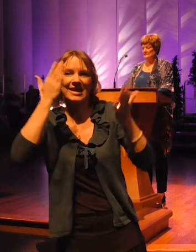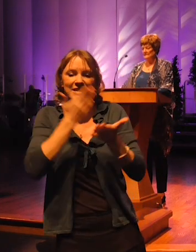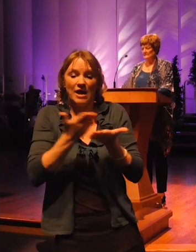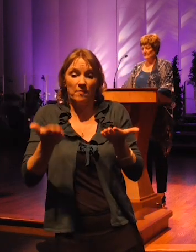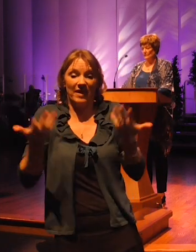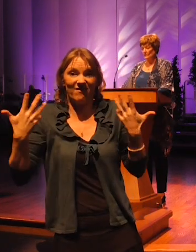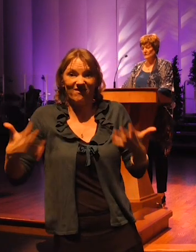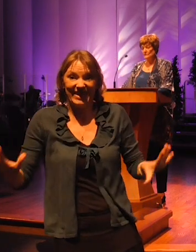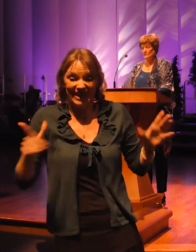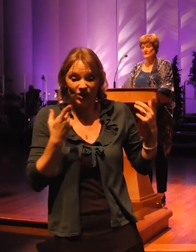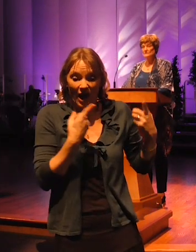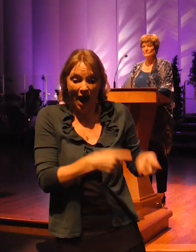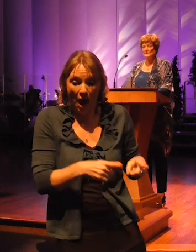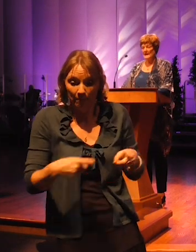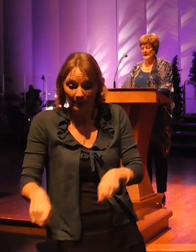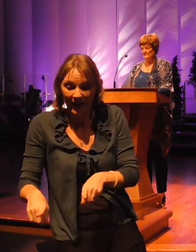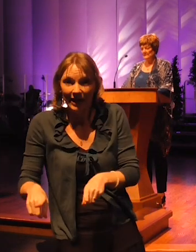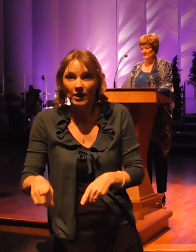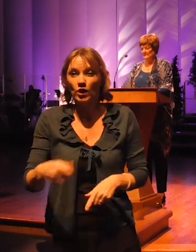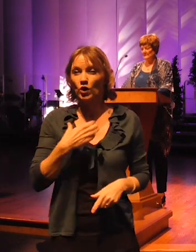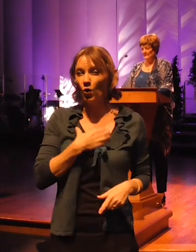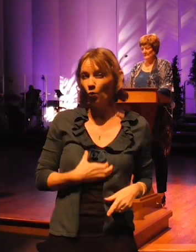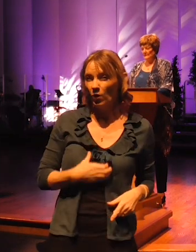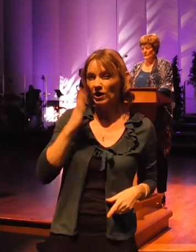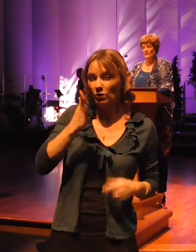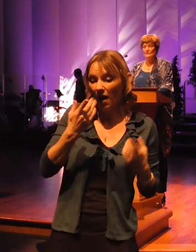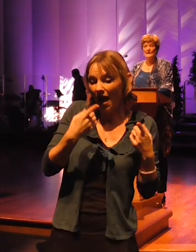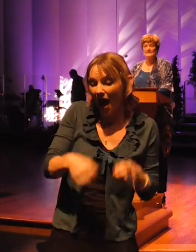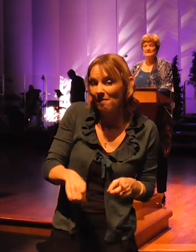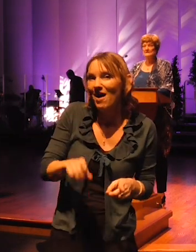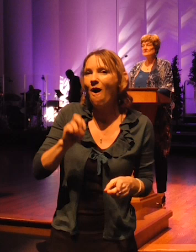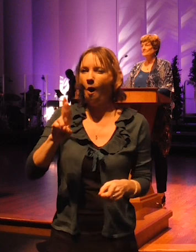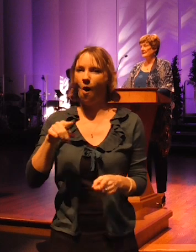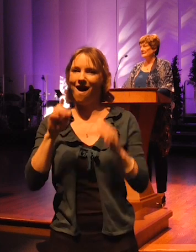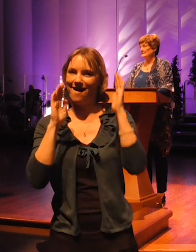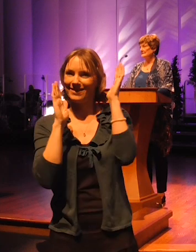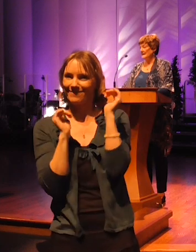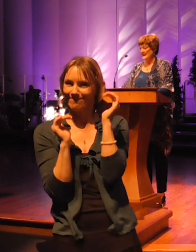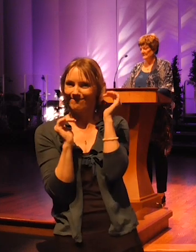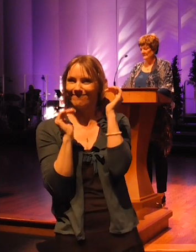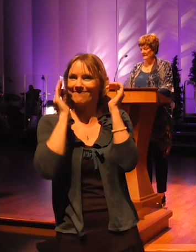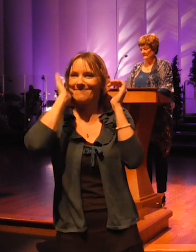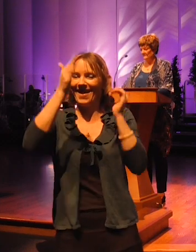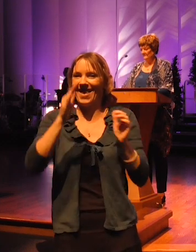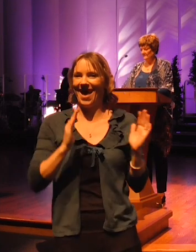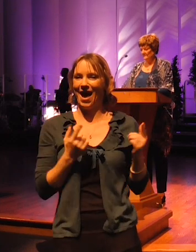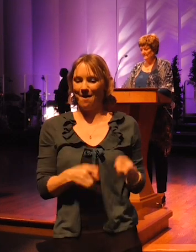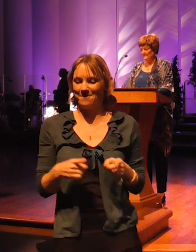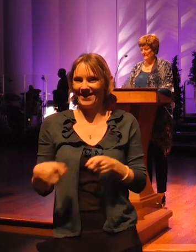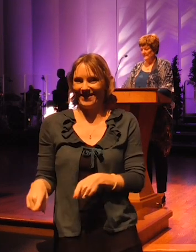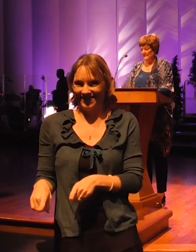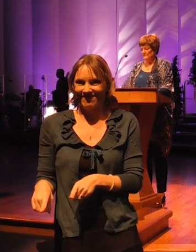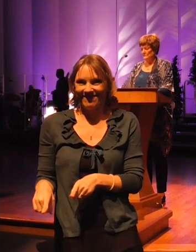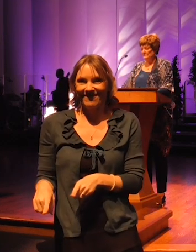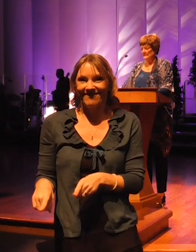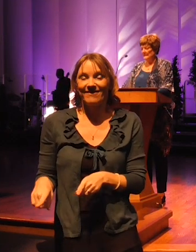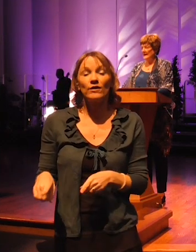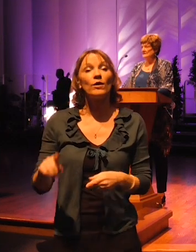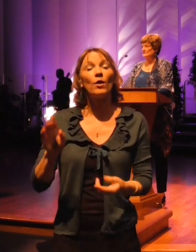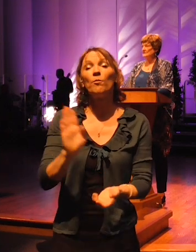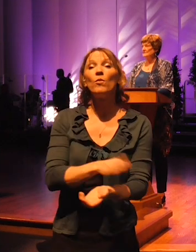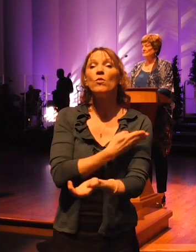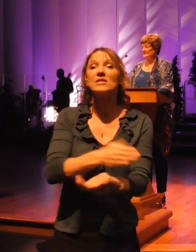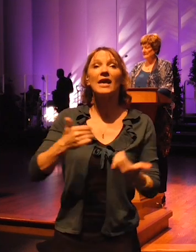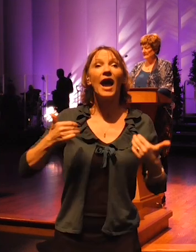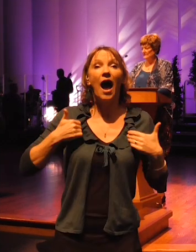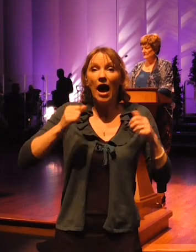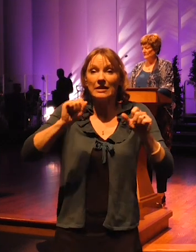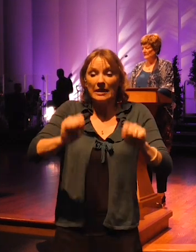o que deseabas que sucediera o que anticipar lo que sucede la música tiene la capacidad de crear